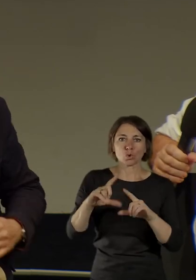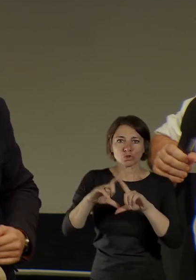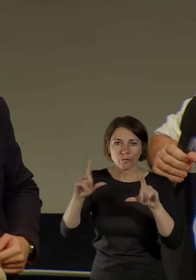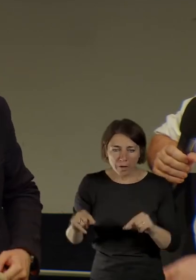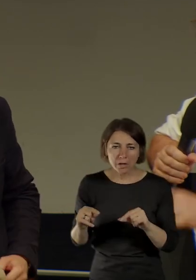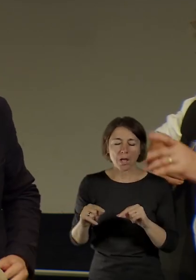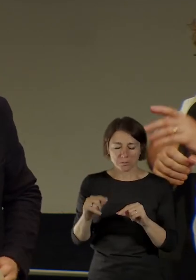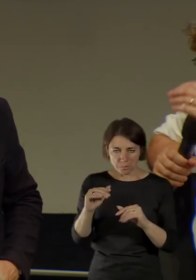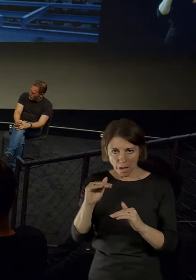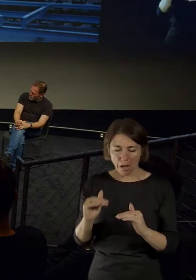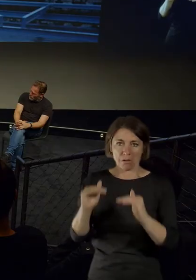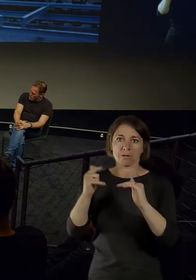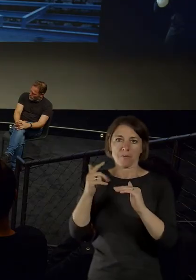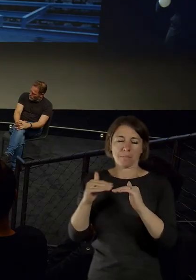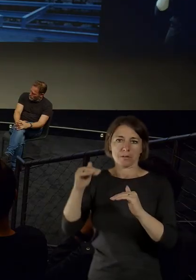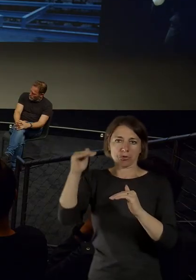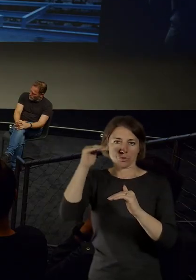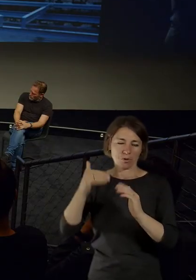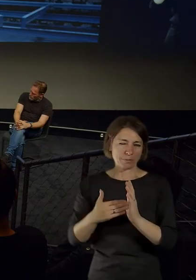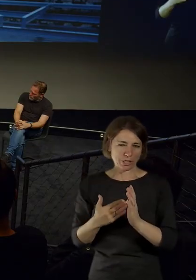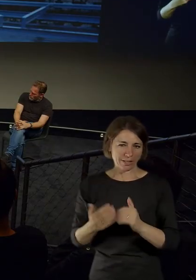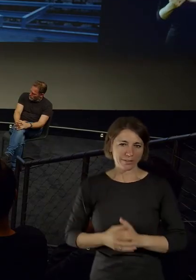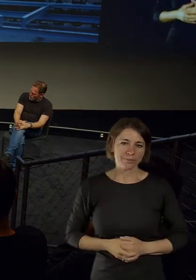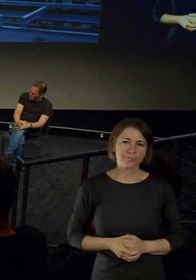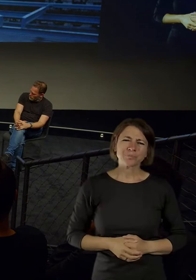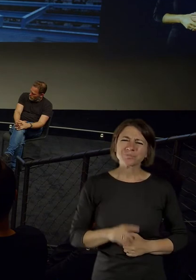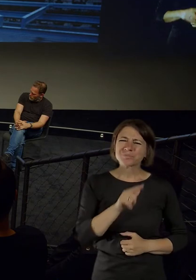Možná jenom vysvětli, Jirko. Já chápu, jak se ptá pan kolega, že to neznamená,